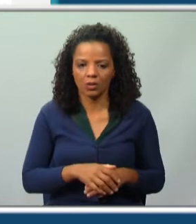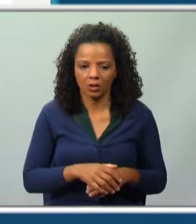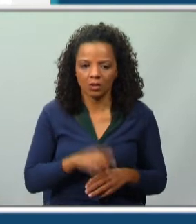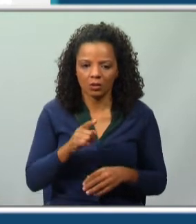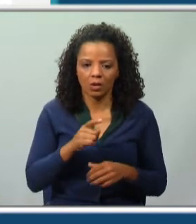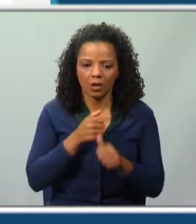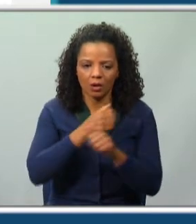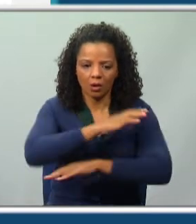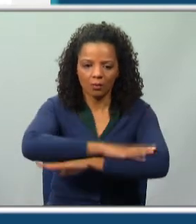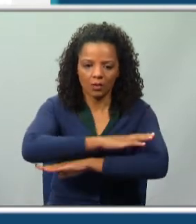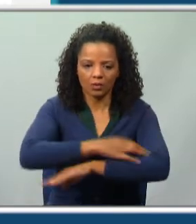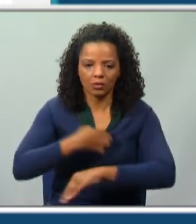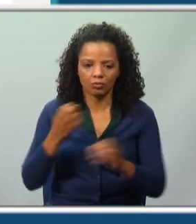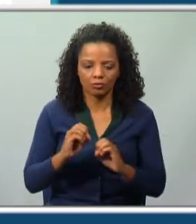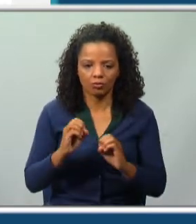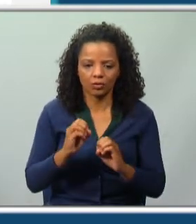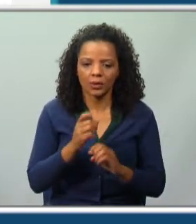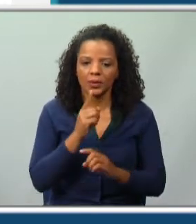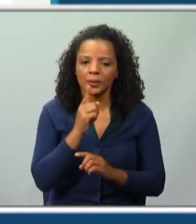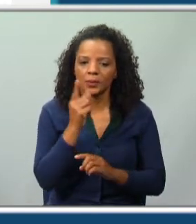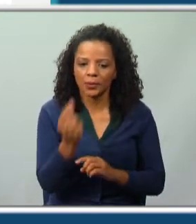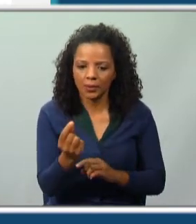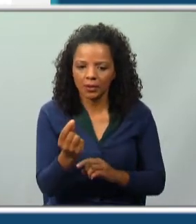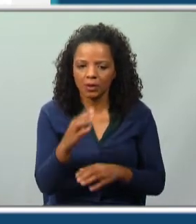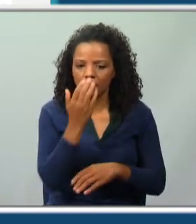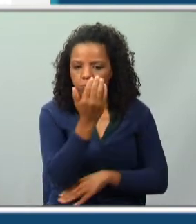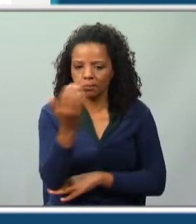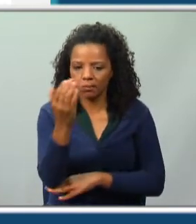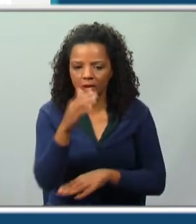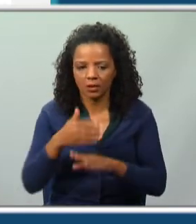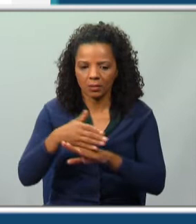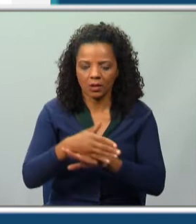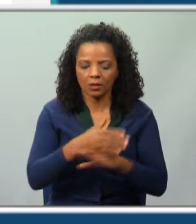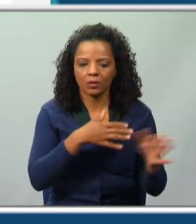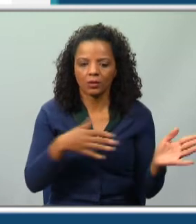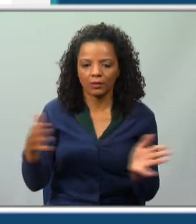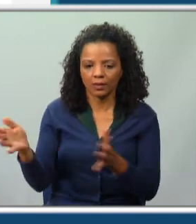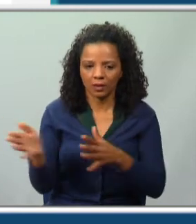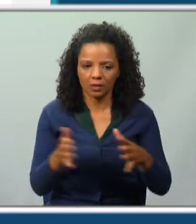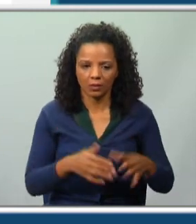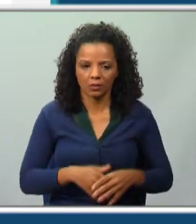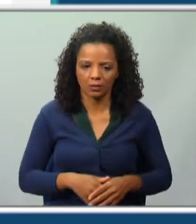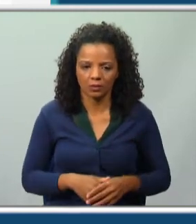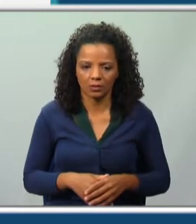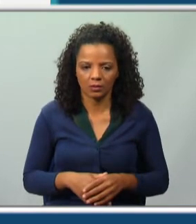sem sentimento quem apaga a vela e leva a vê-lo o barco o vento 不知道是誰吹滅了蠟燭並拿走了它看他乘船乘風